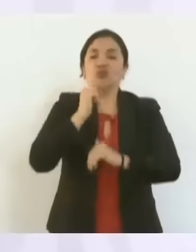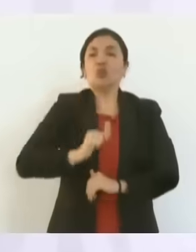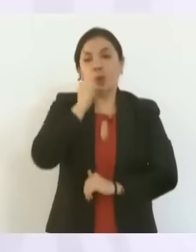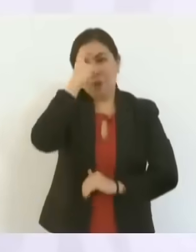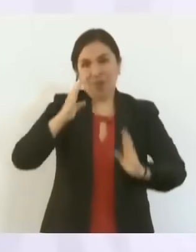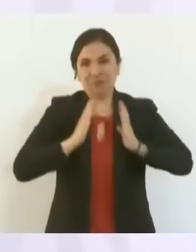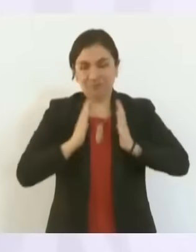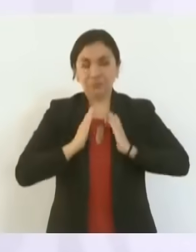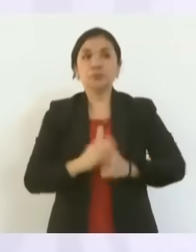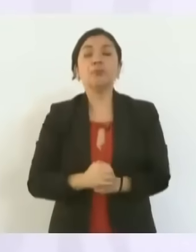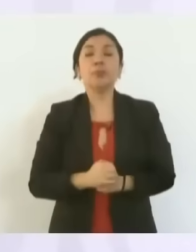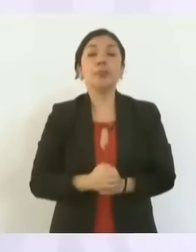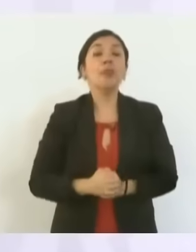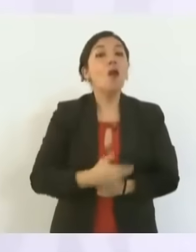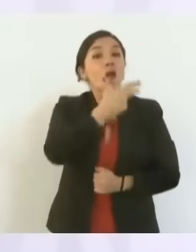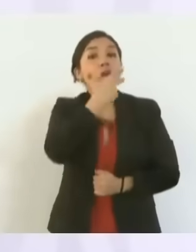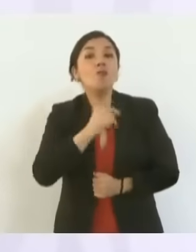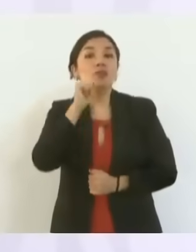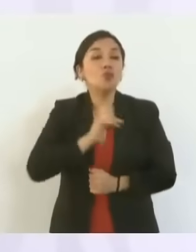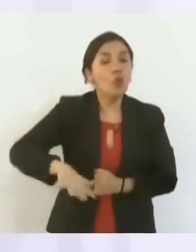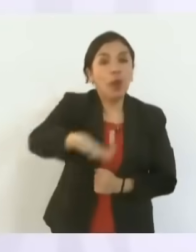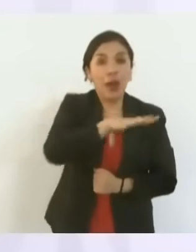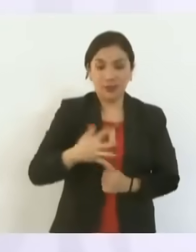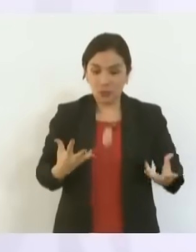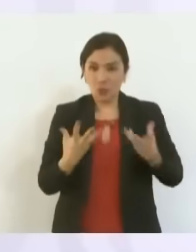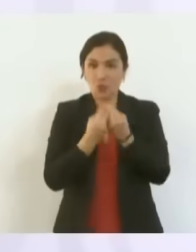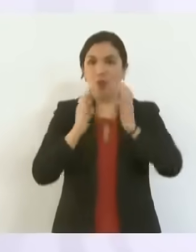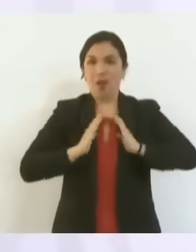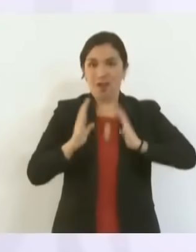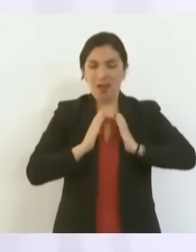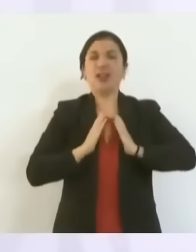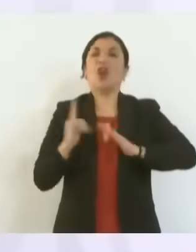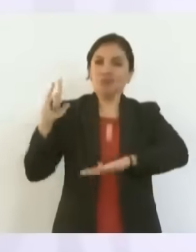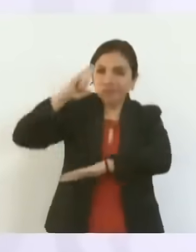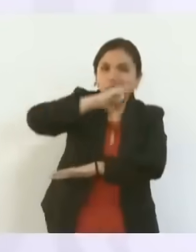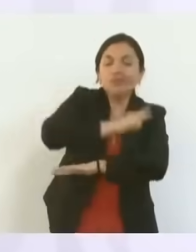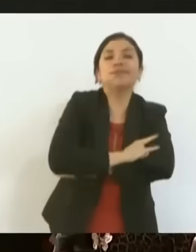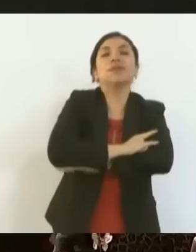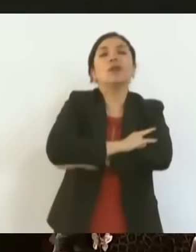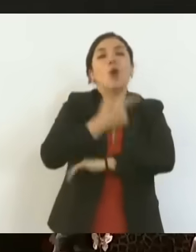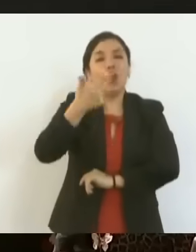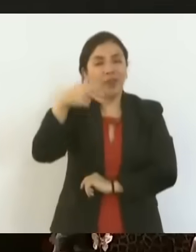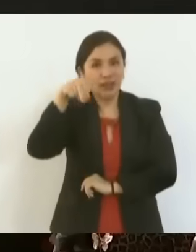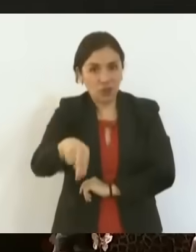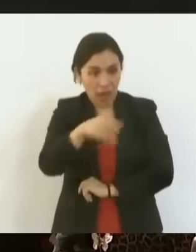Las mujeres y hombres que integramos el ejército, la Fuerza Aérea, la Guardia Nacional,